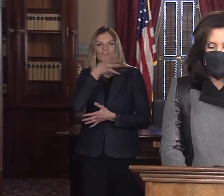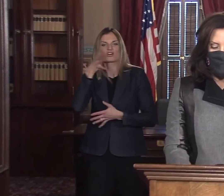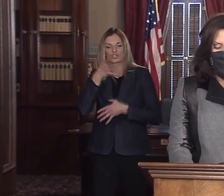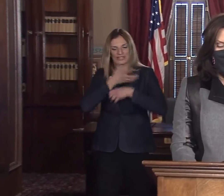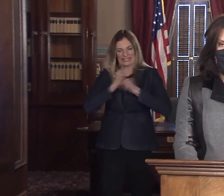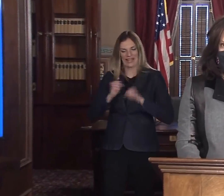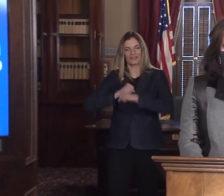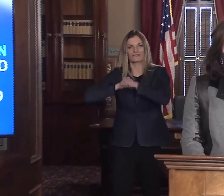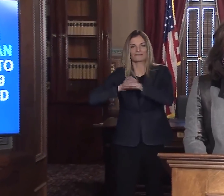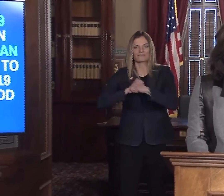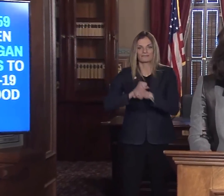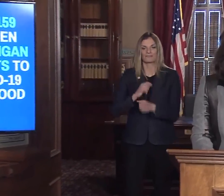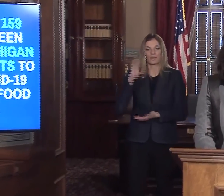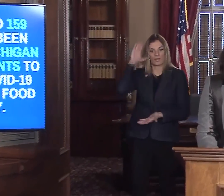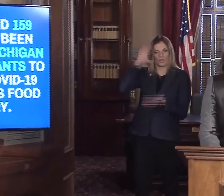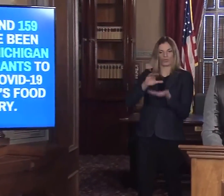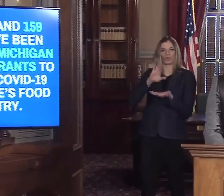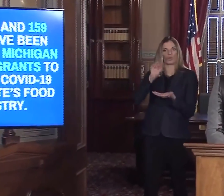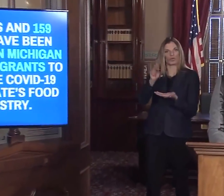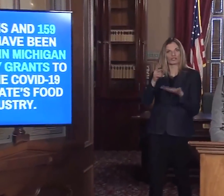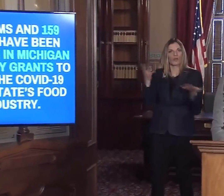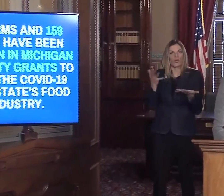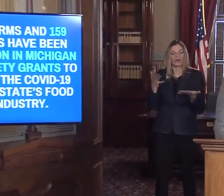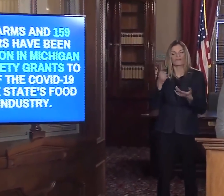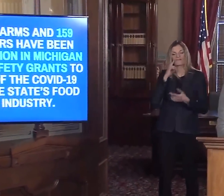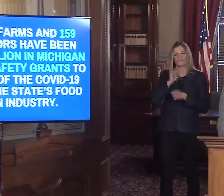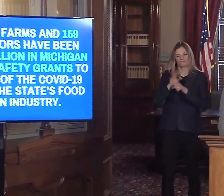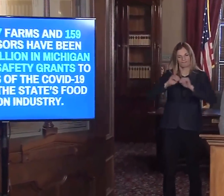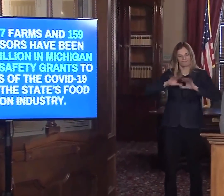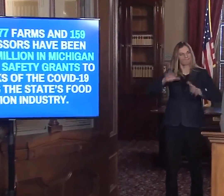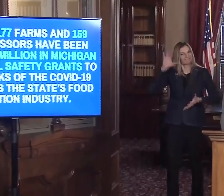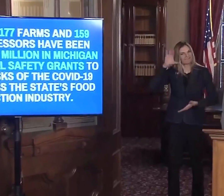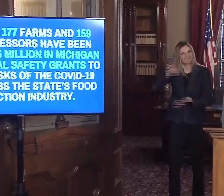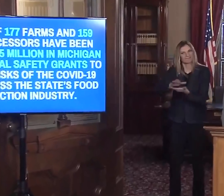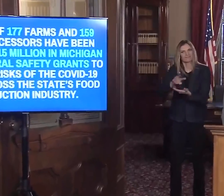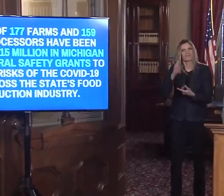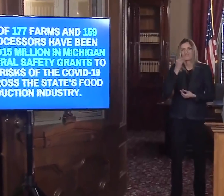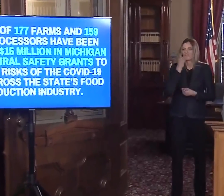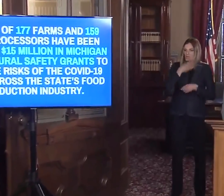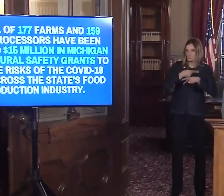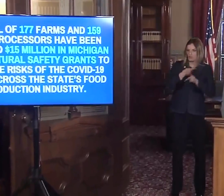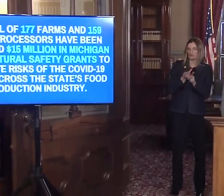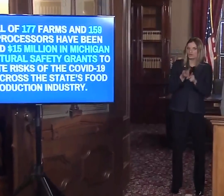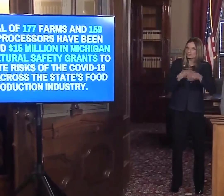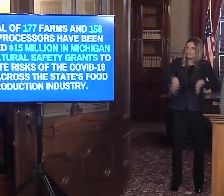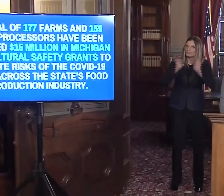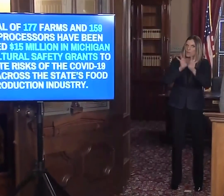ANNOUNCED A TOTAL OF 177 FOOD PROCESSORS HAVE BEEN AWARDED SAFETY GRANTS TO MITIGATE THE